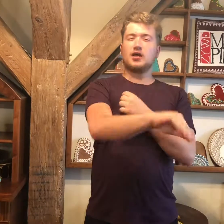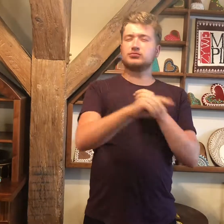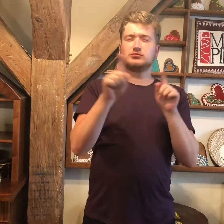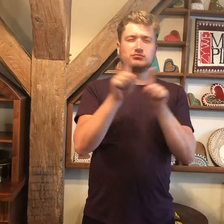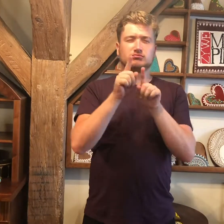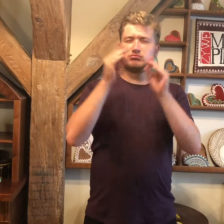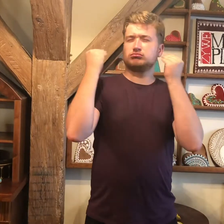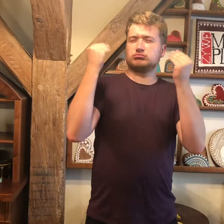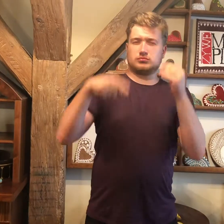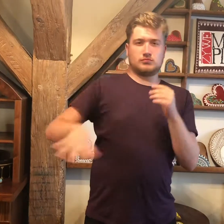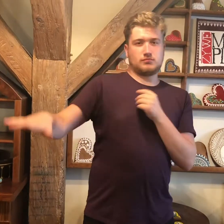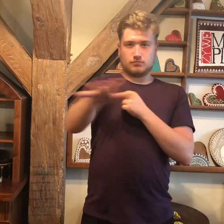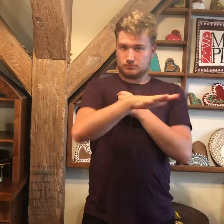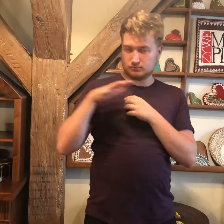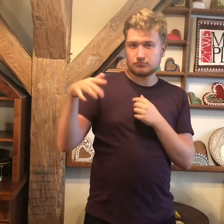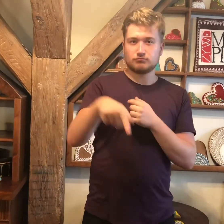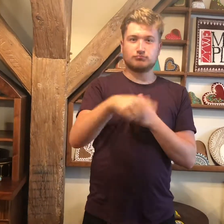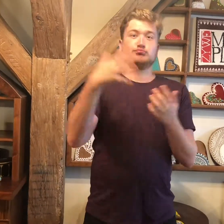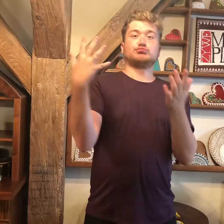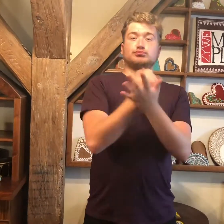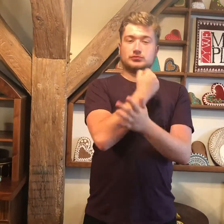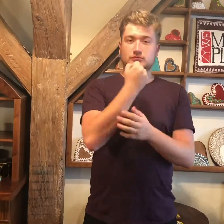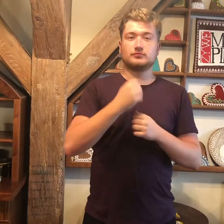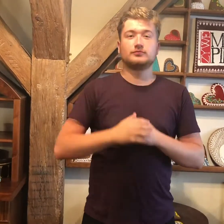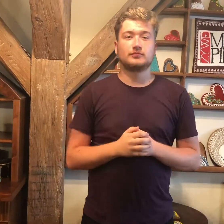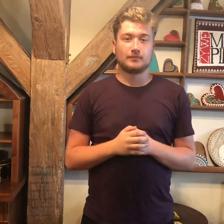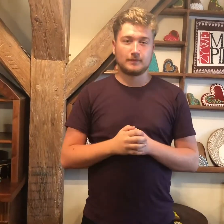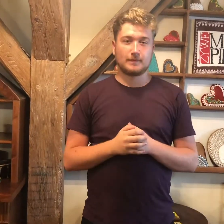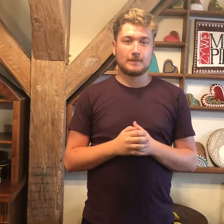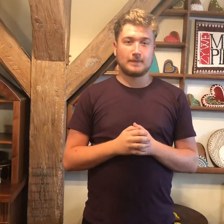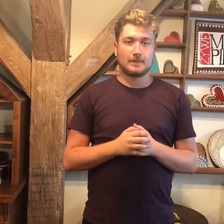za Najlepszy Produkt Turystyczny.